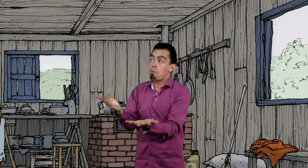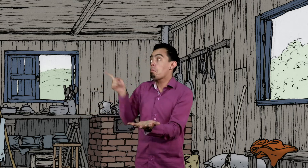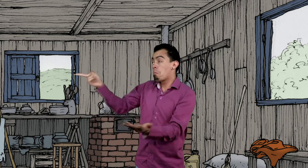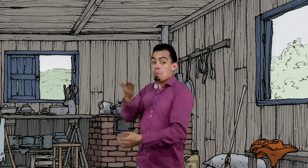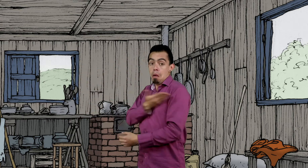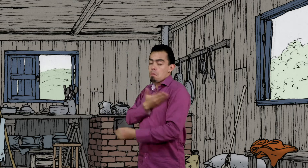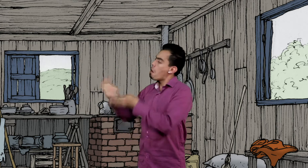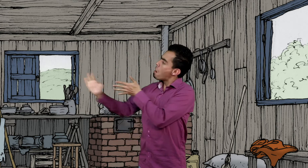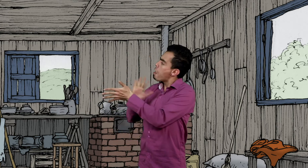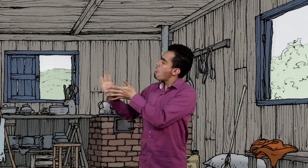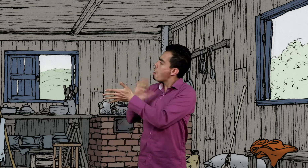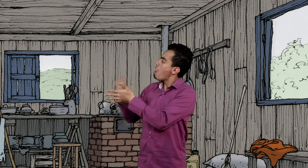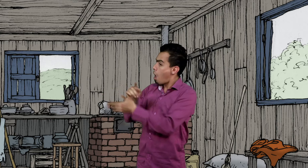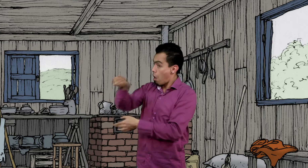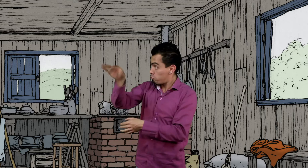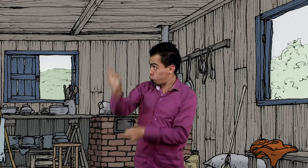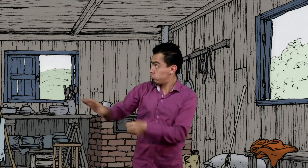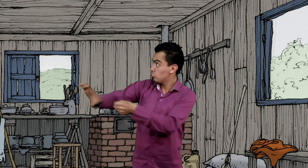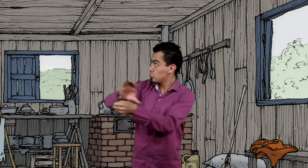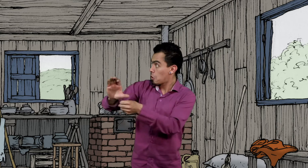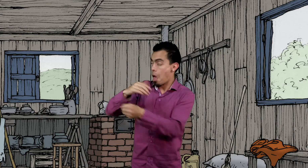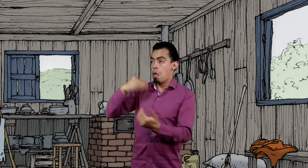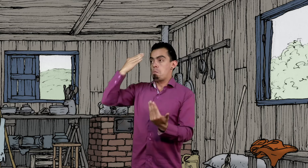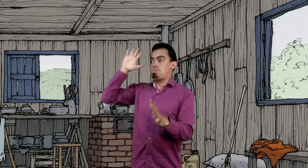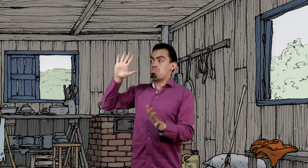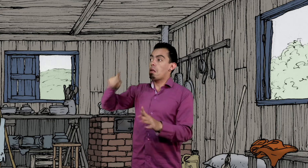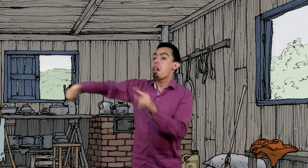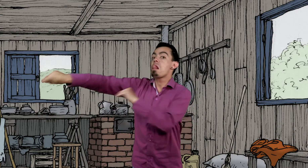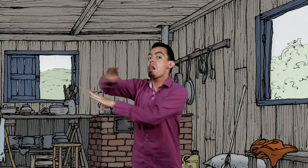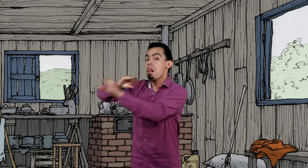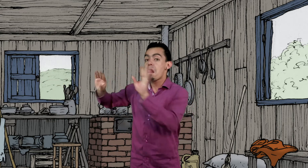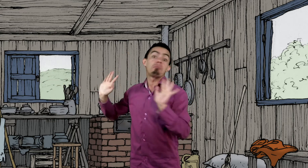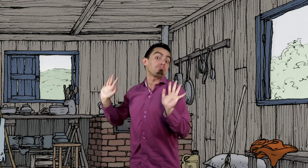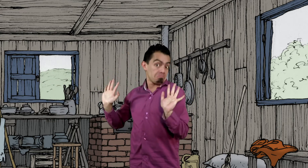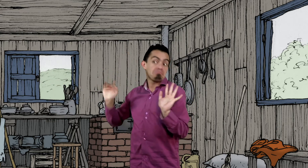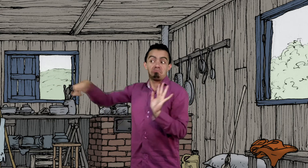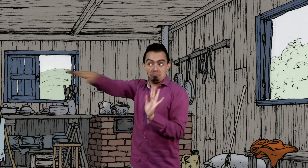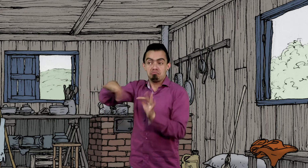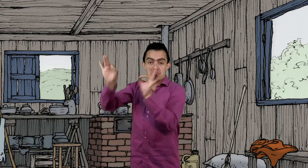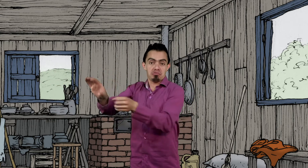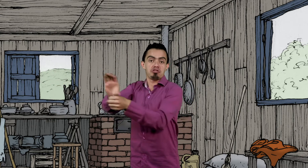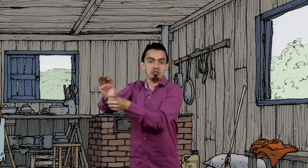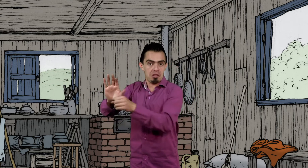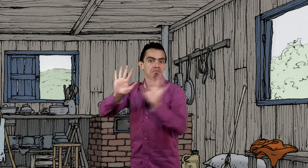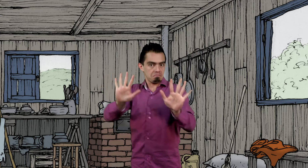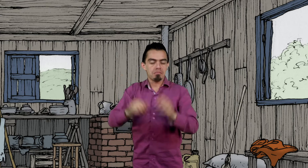Mi mamá me cuenta que es una ciudad y la gente por ahí dice lo mismo.